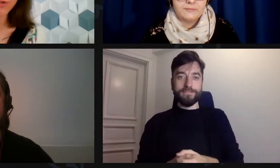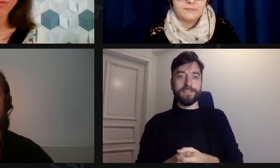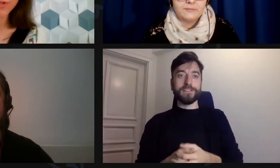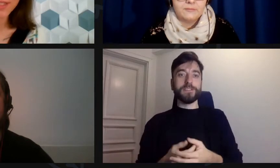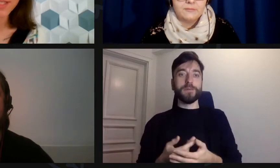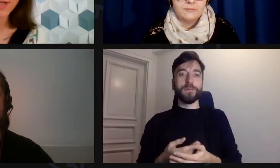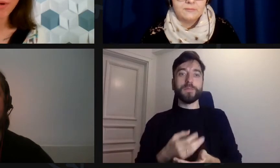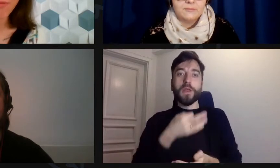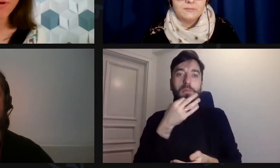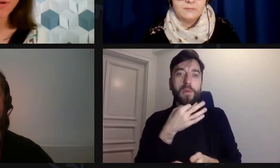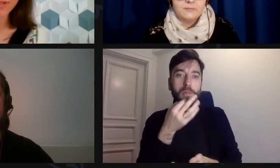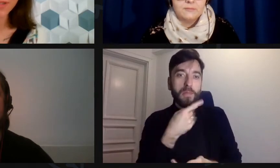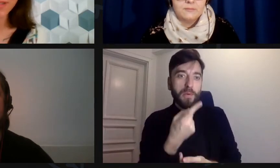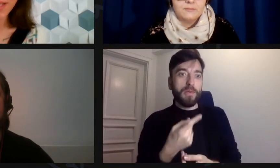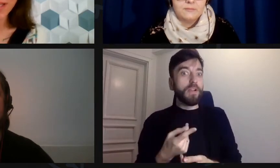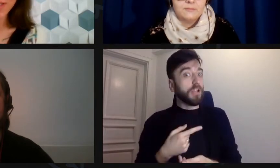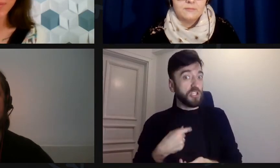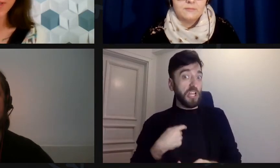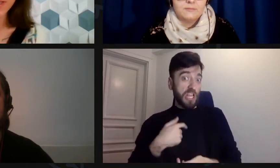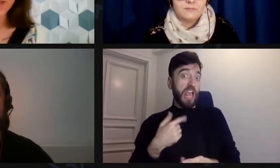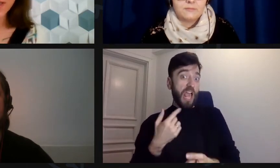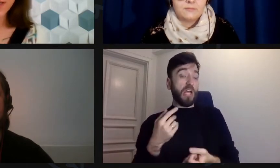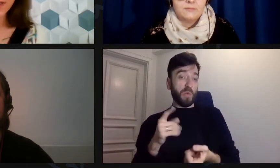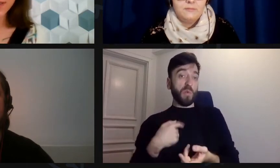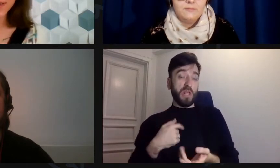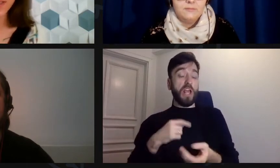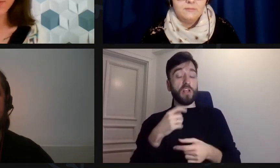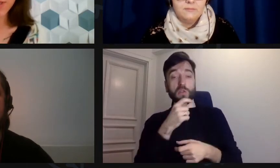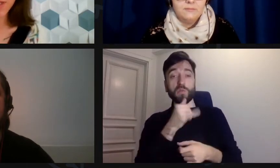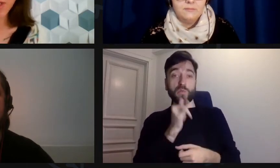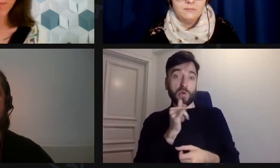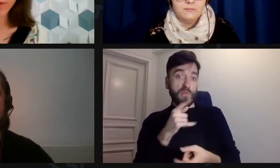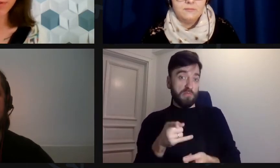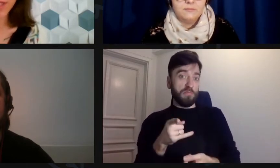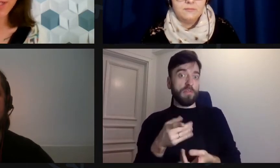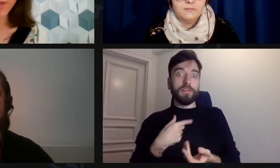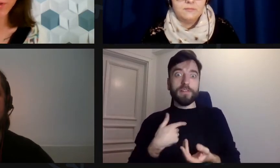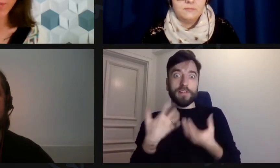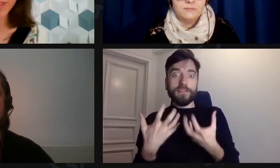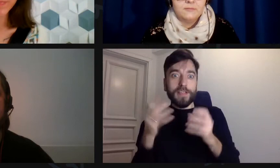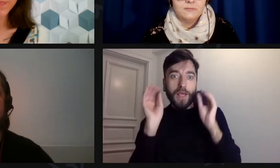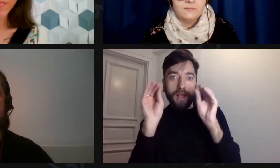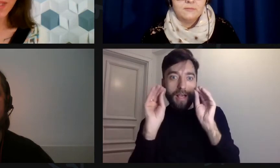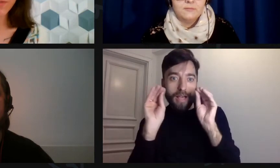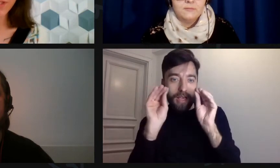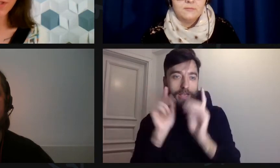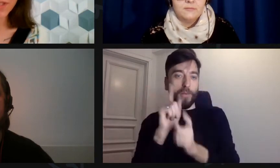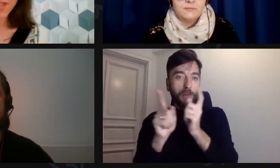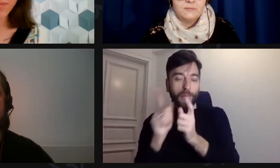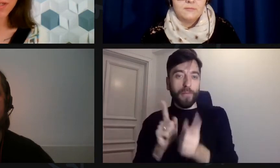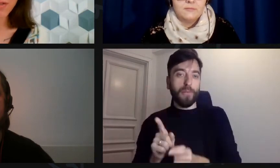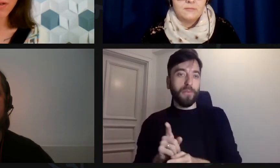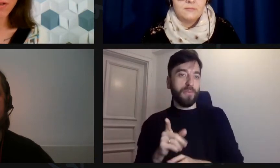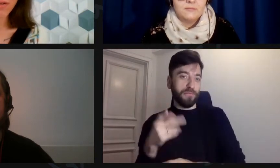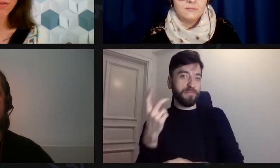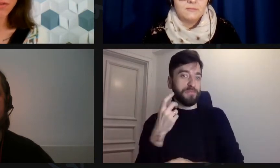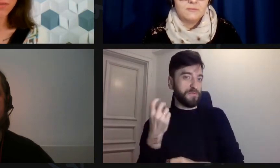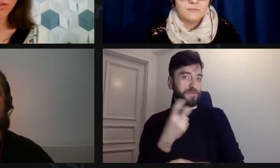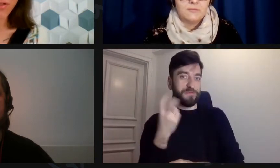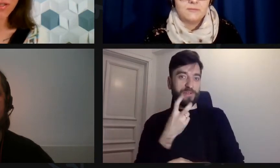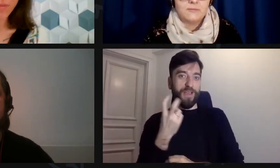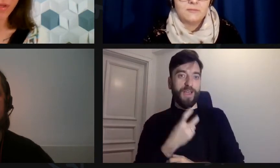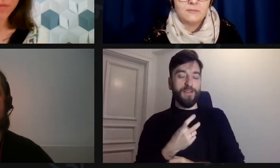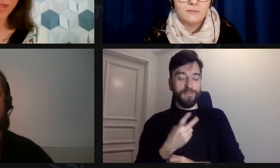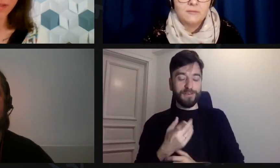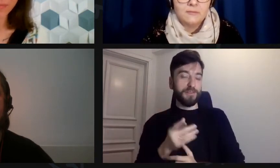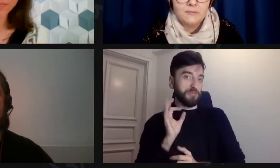Proponuje to co u niej zadziałało i chce nauczyć resztę grupy. To jest bardzo wnoszące.